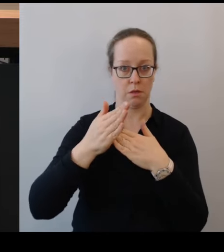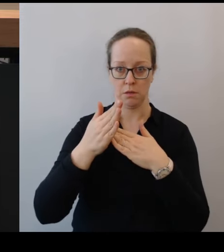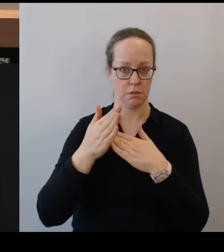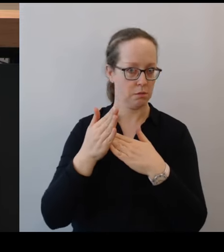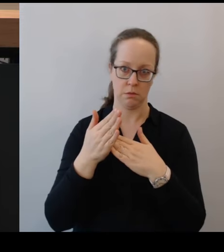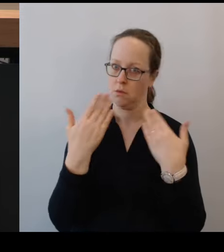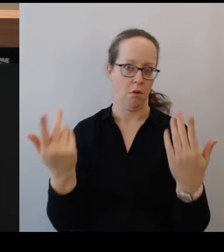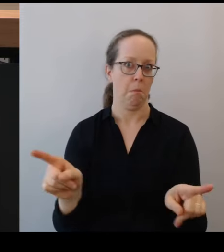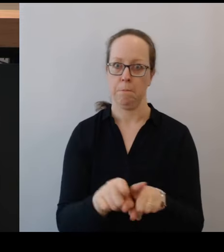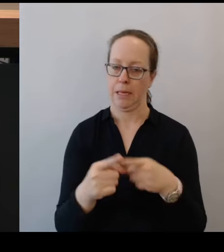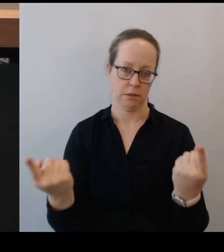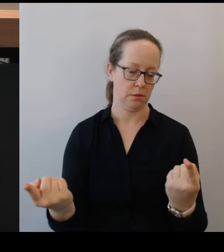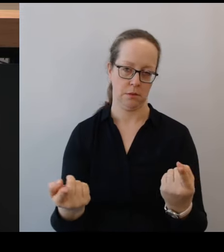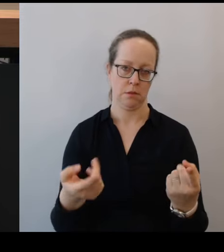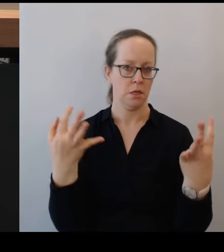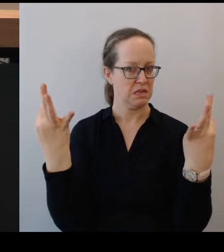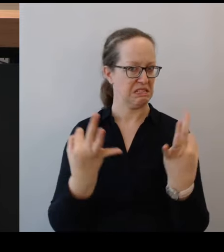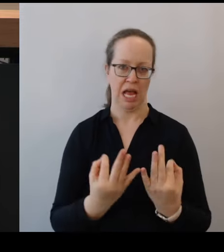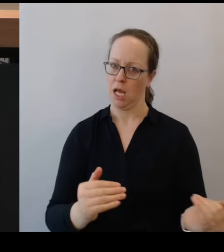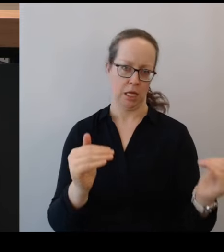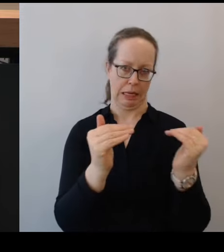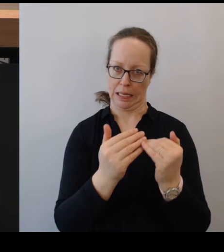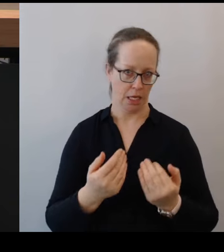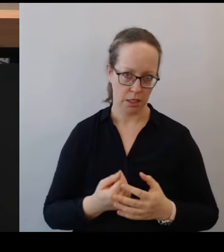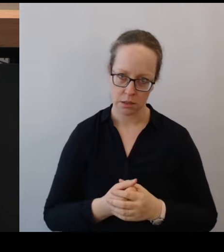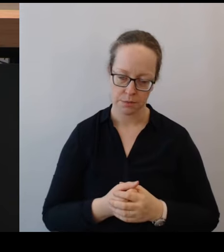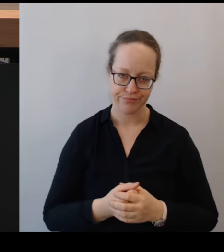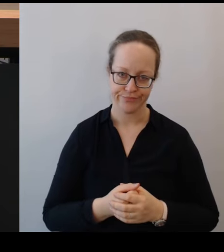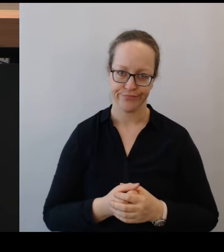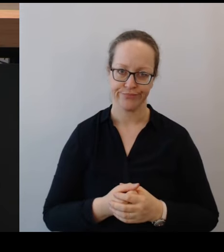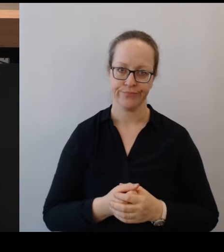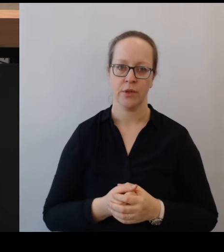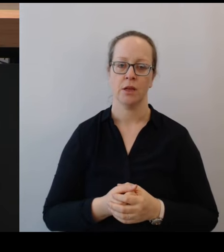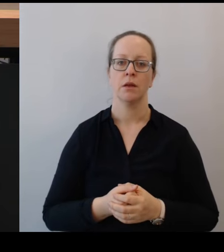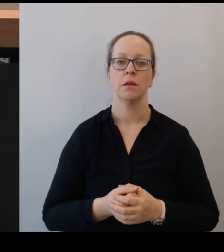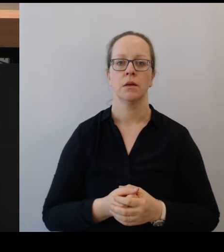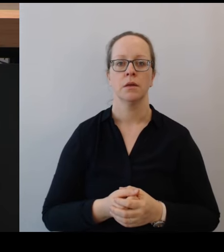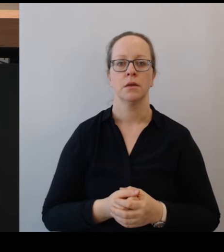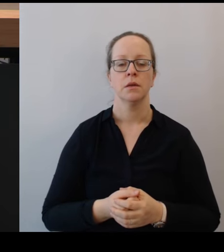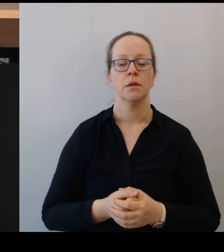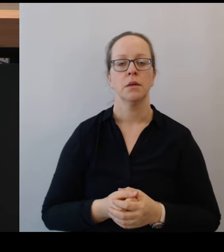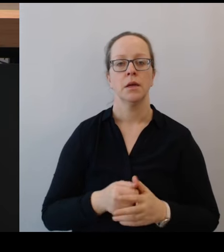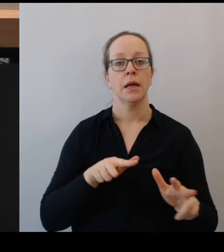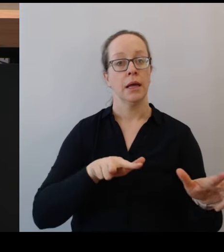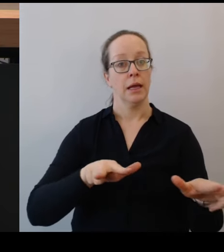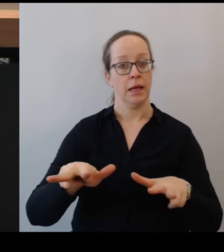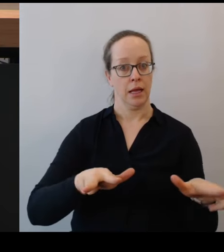Die Vorstellung des Gesetzgebers von 20 % wird damit deutlich unterschritten. In Berlin wären